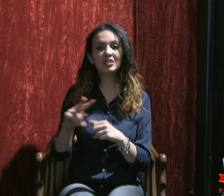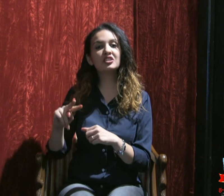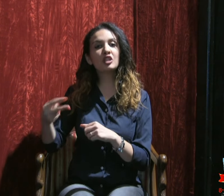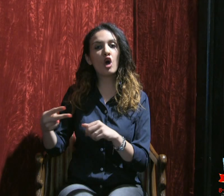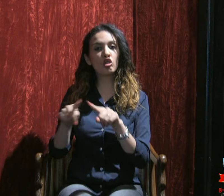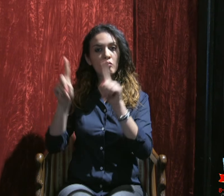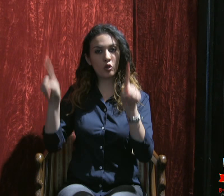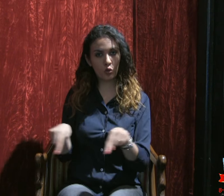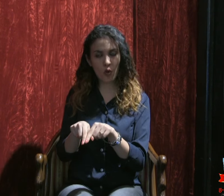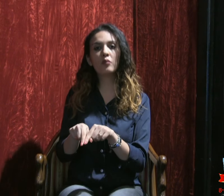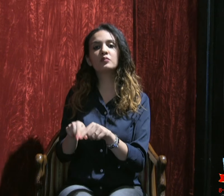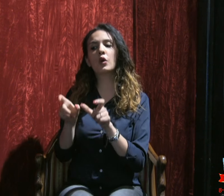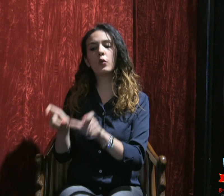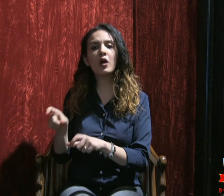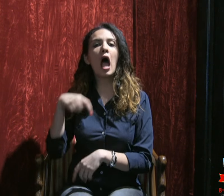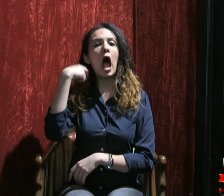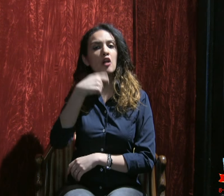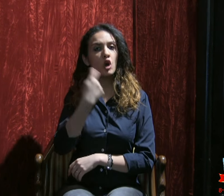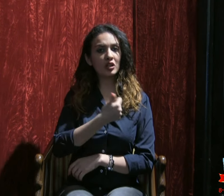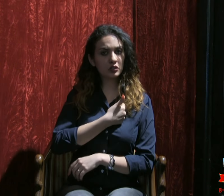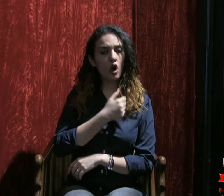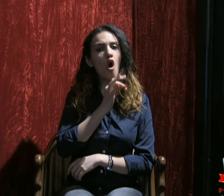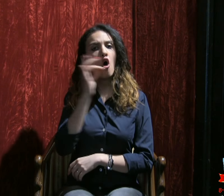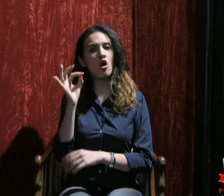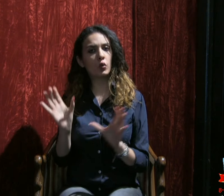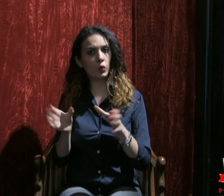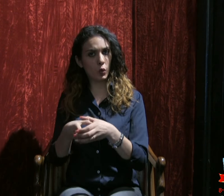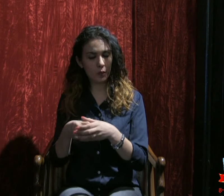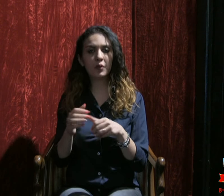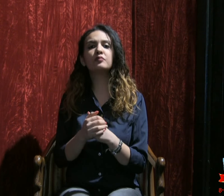Secondo modulo di iscrizione per gli Attori Singoli o di Gruppo